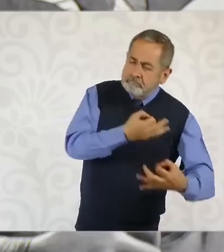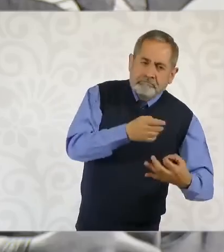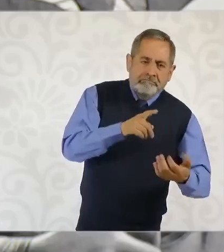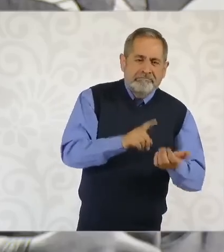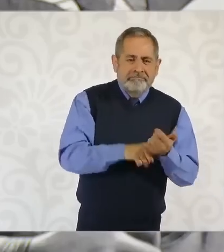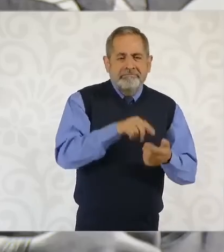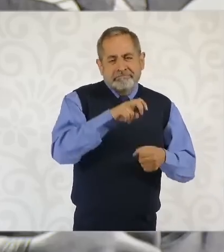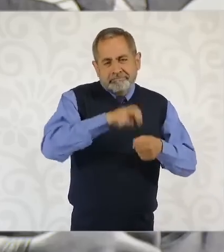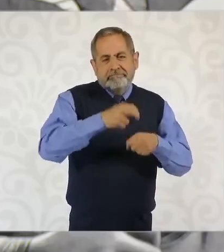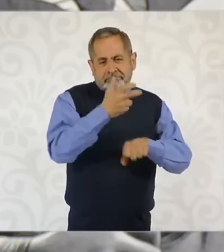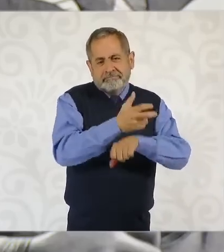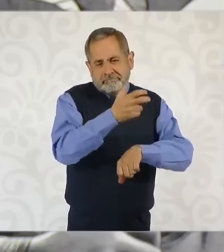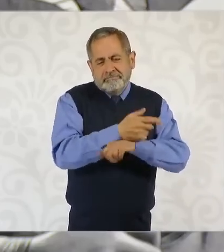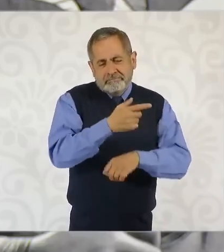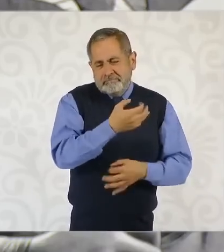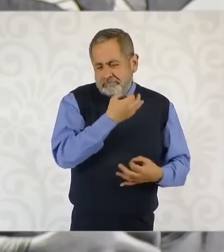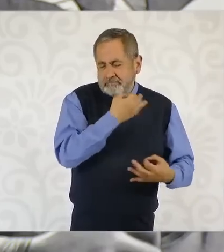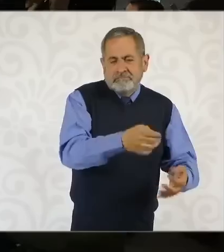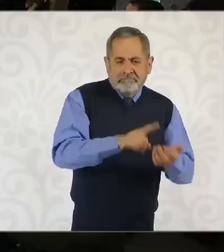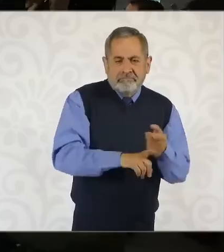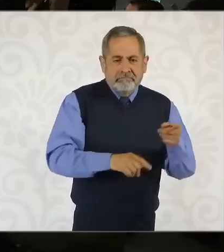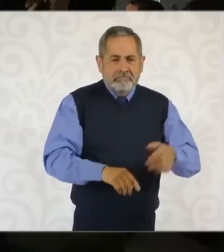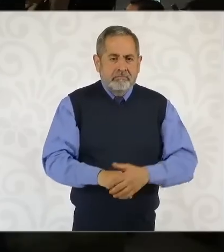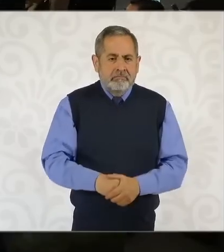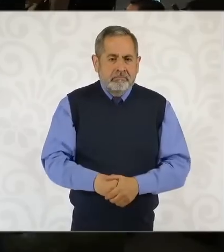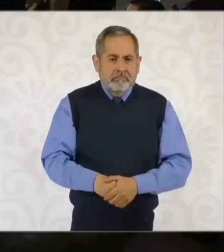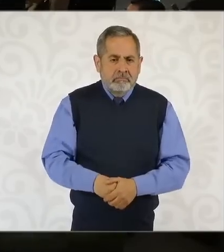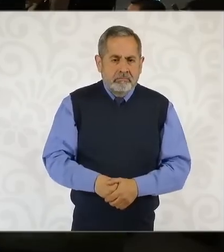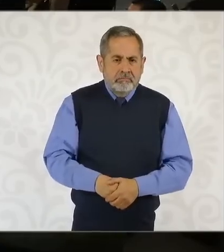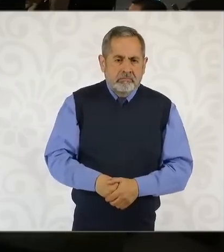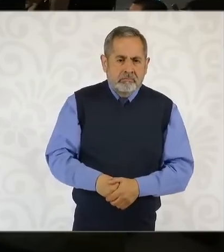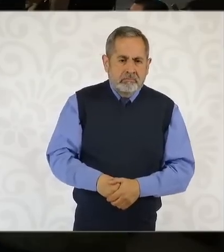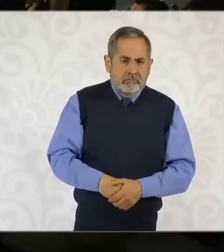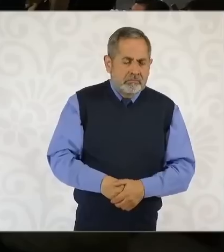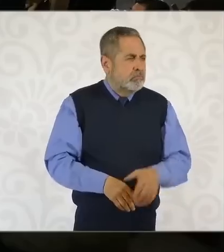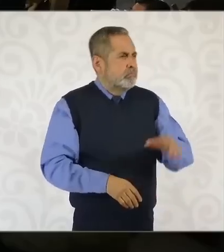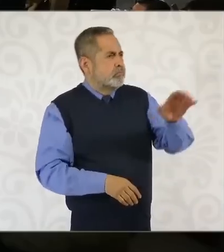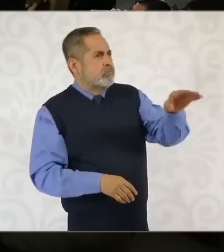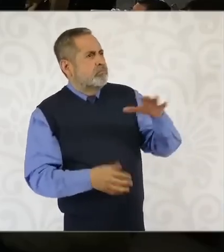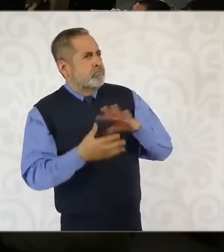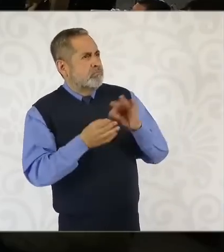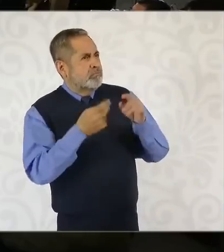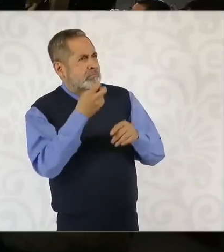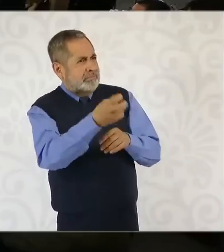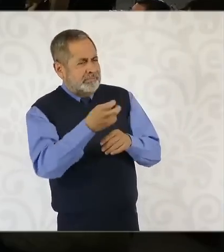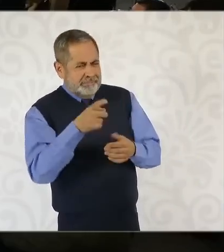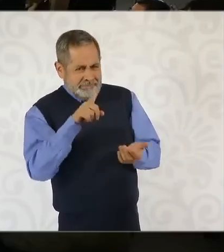en Estados Unidos O sea ese medicamento contenía fentanilo y lo vendían en Farmacias como si nada